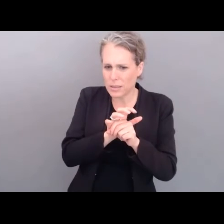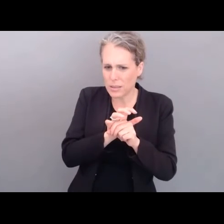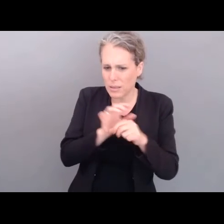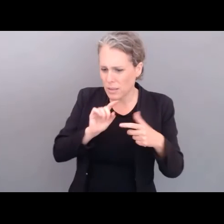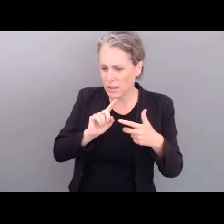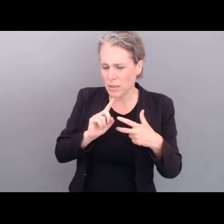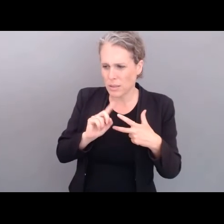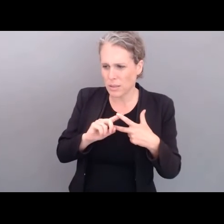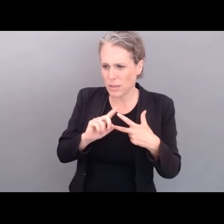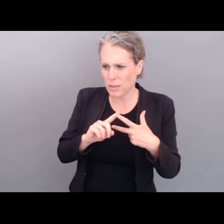cuál es el papel de la DPU durante la situación de COVID-19 es que.